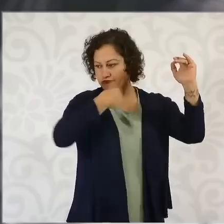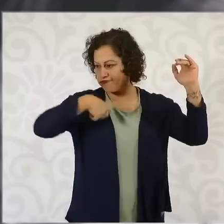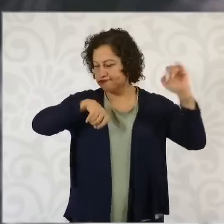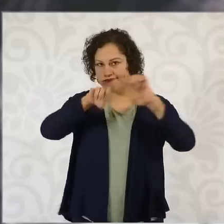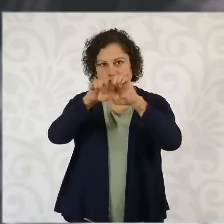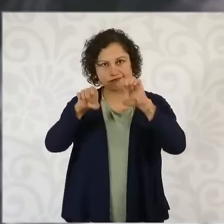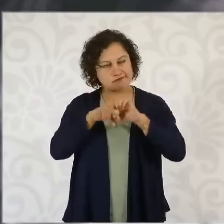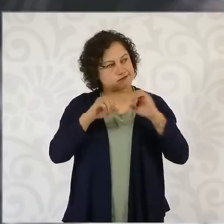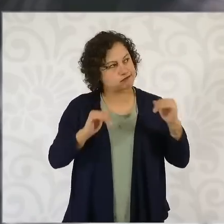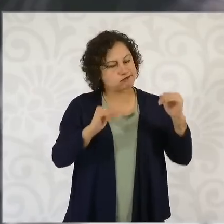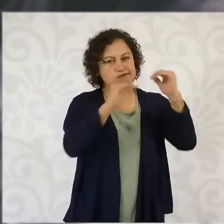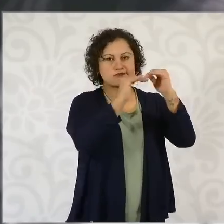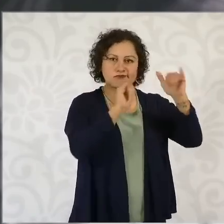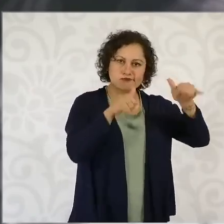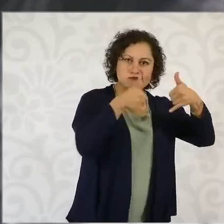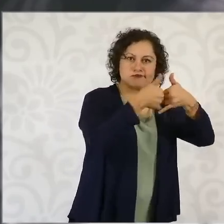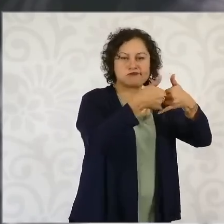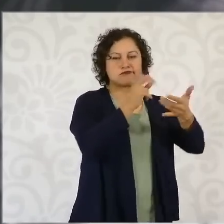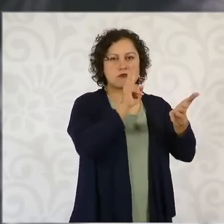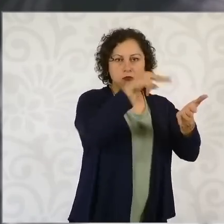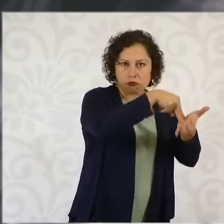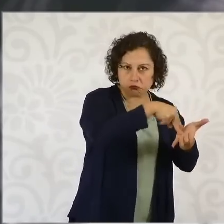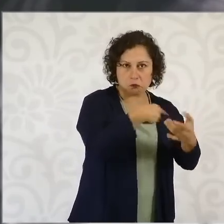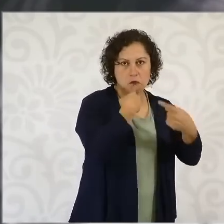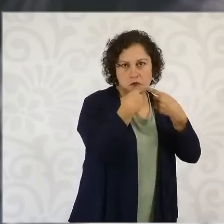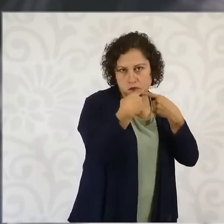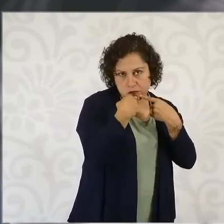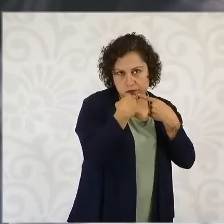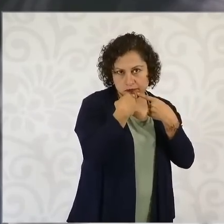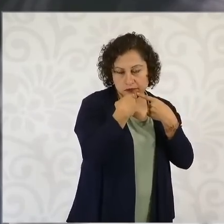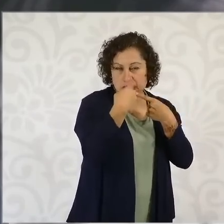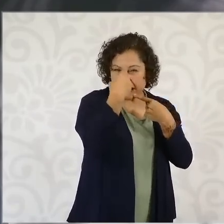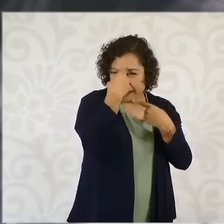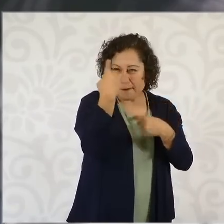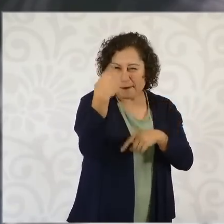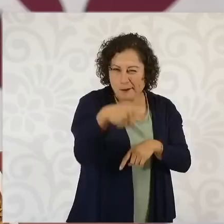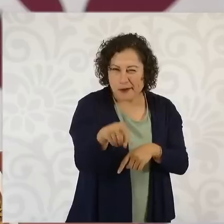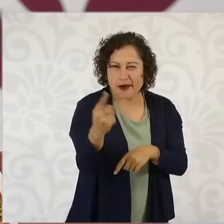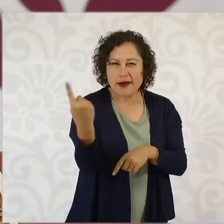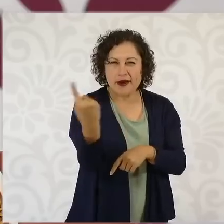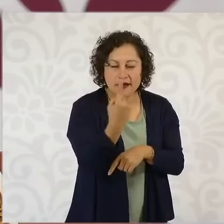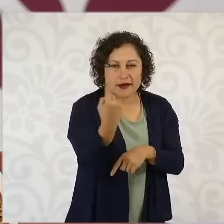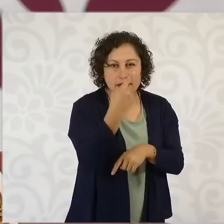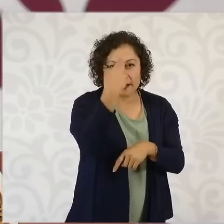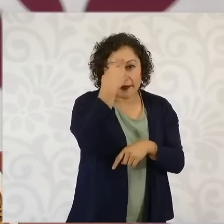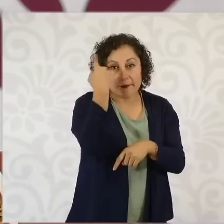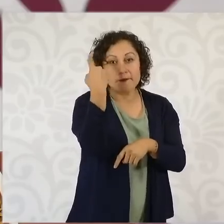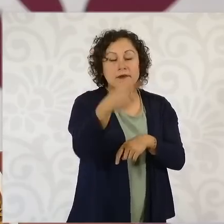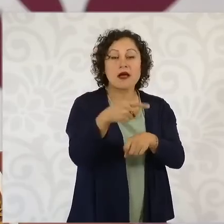pues tener una condición en donde realmente haya reciprocidad el 2 de abril Qué quiere